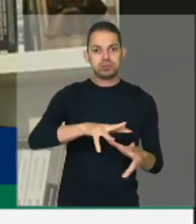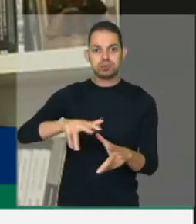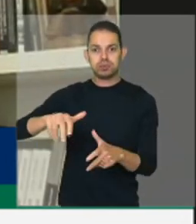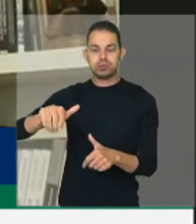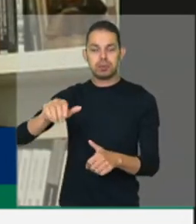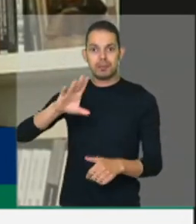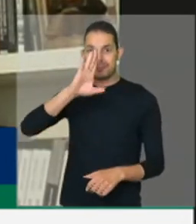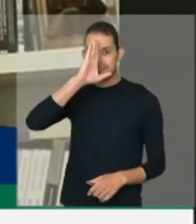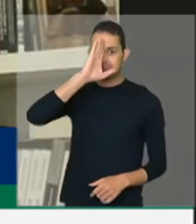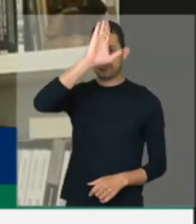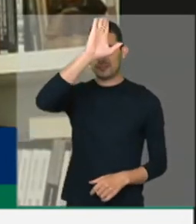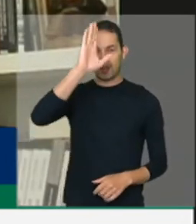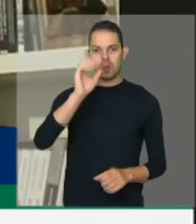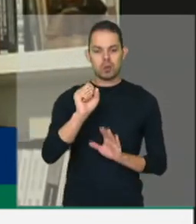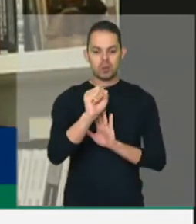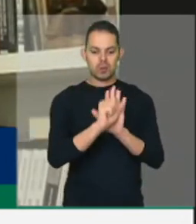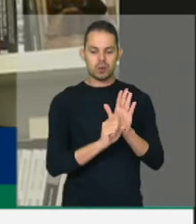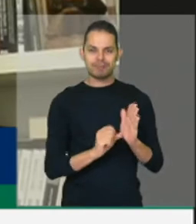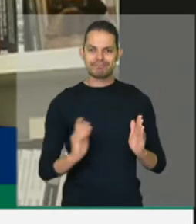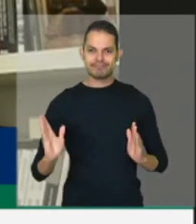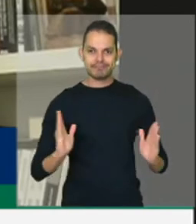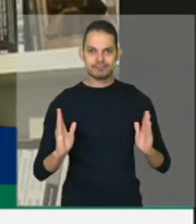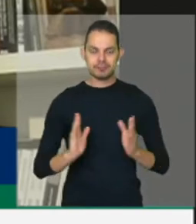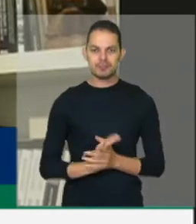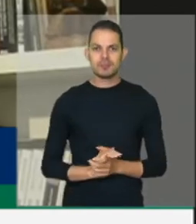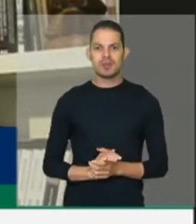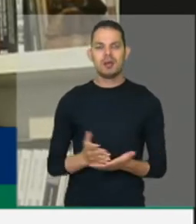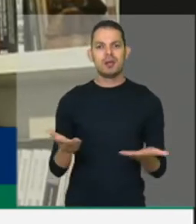PANDEMIA DO NOSSO SÉCULO. HOJE... COLEGAS DEPUTADOS, COLEGAS DEPUTADAS. LIDERANÇAS